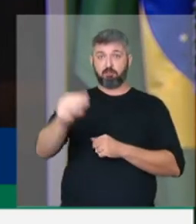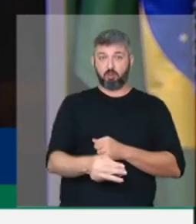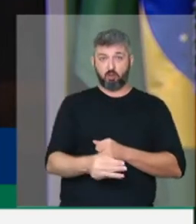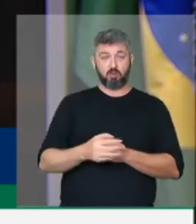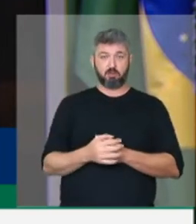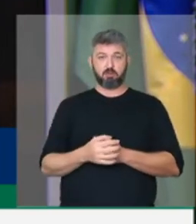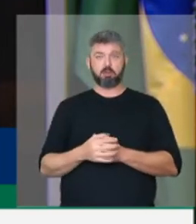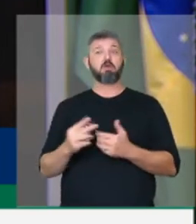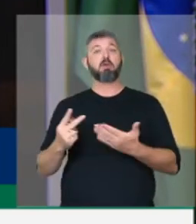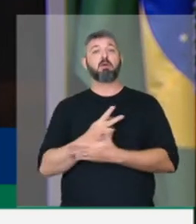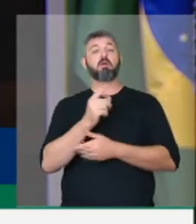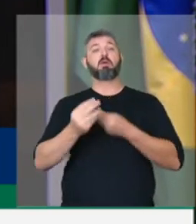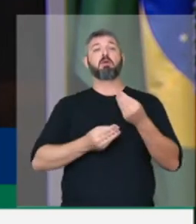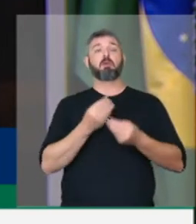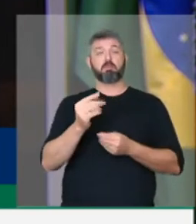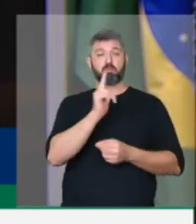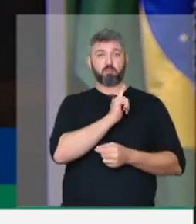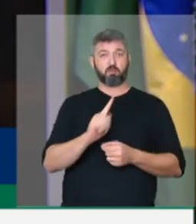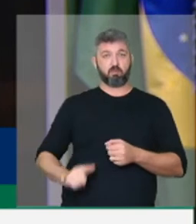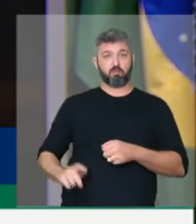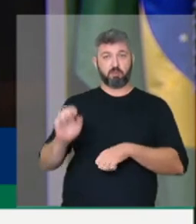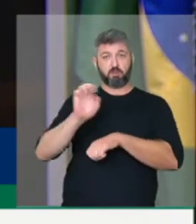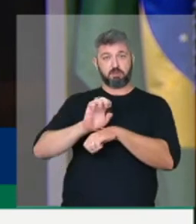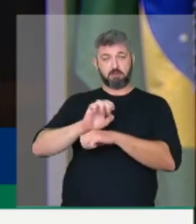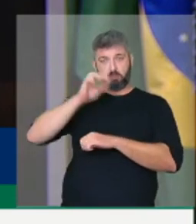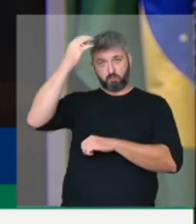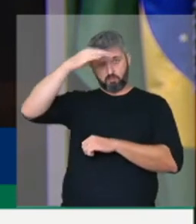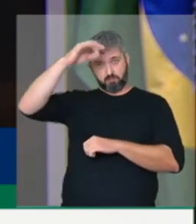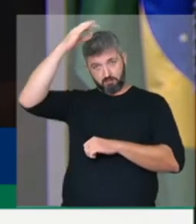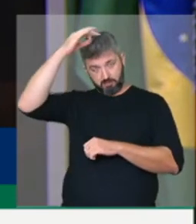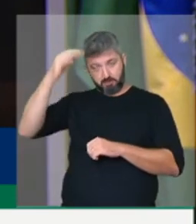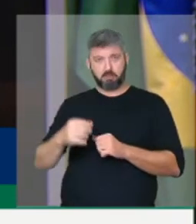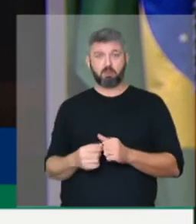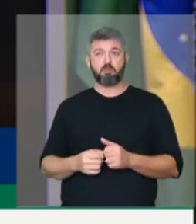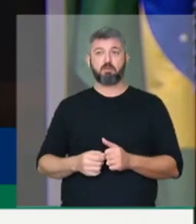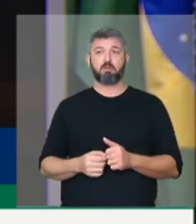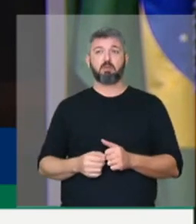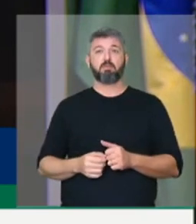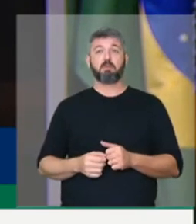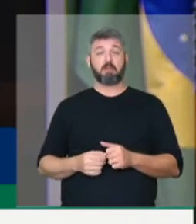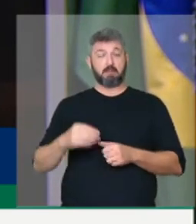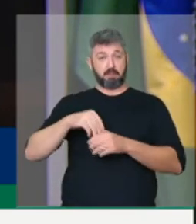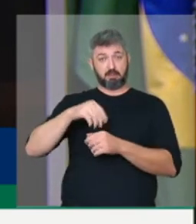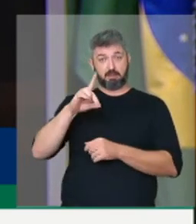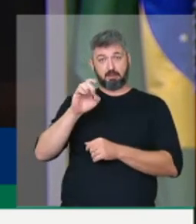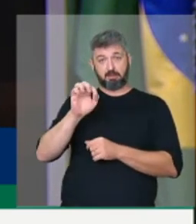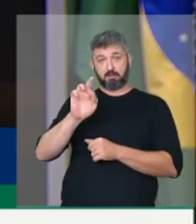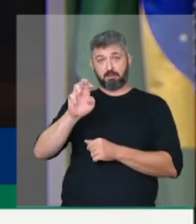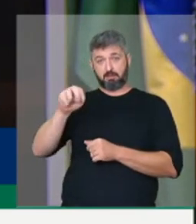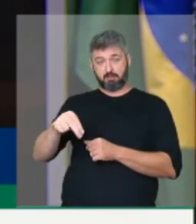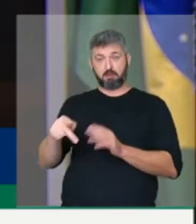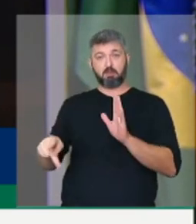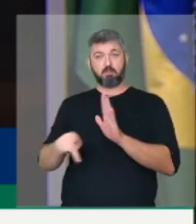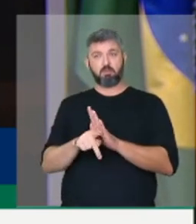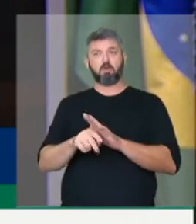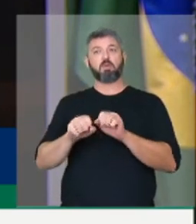COMO JÁ DISSE DE 139 MILHÕES REALIZADA PELO GOVERNO DO ESPÍRITO SANTO POR MEIO DO DETRAN PARA SISTEMA DE